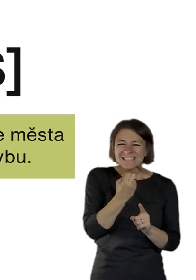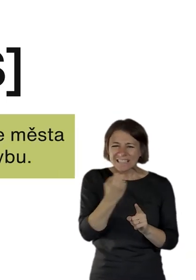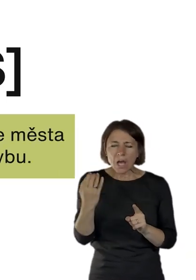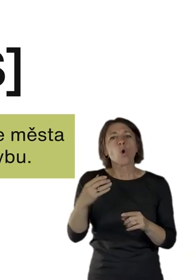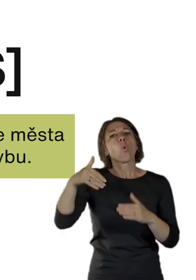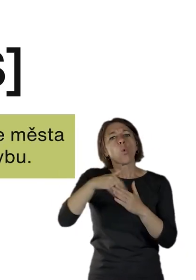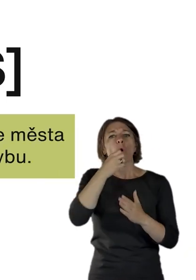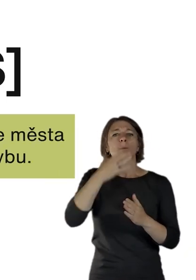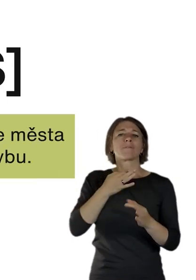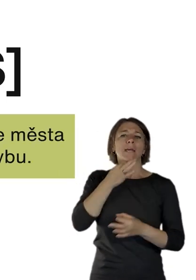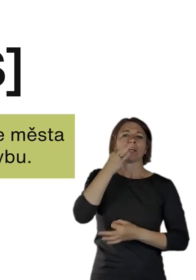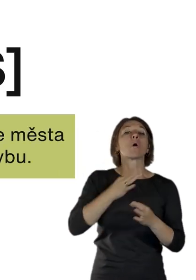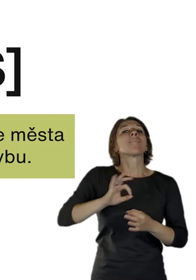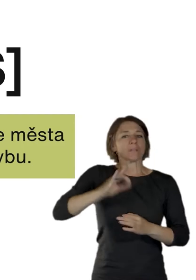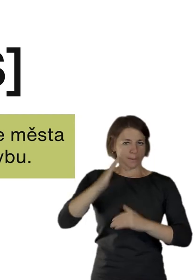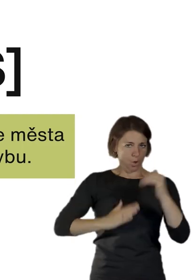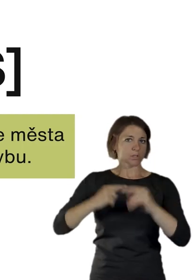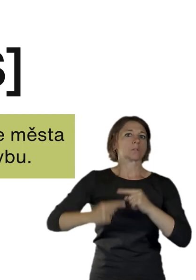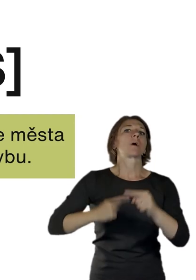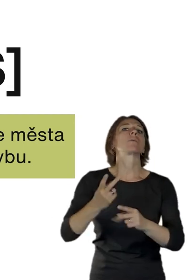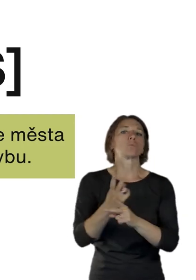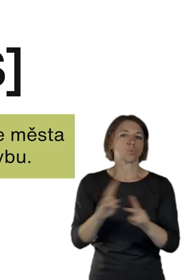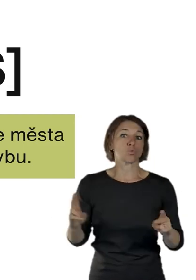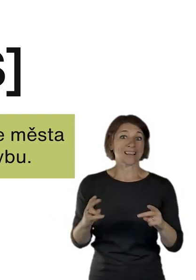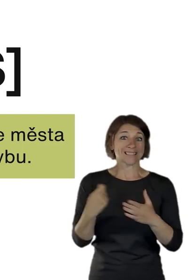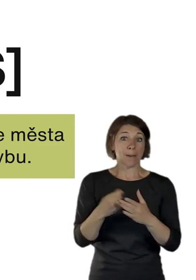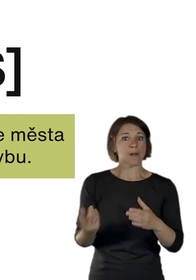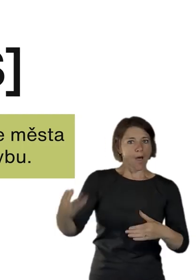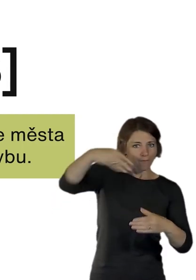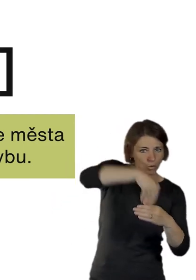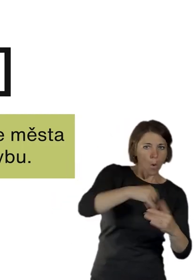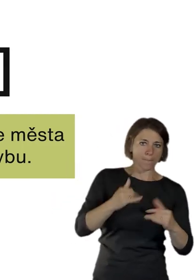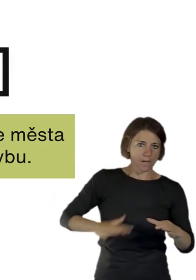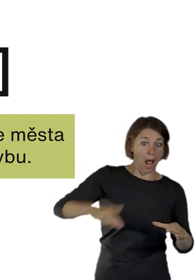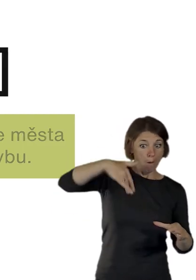lokalit zastavitelná, tedy leží uvnitř hranice města a je určená převážně pro zástavbu.